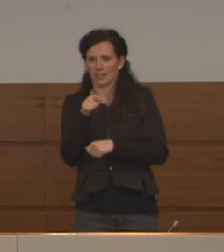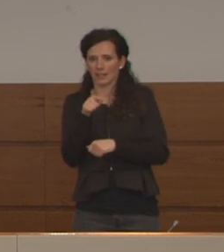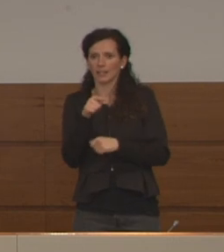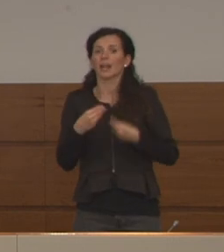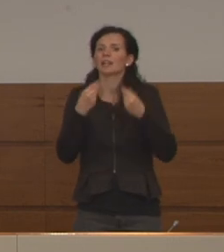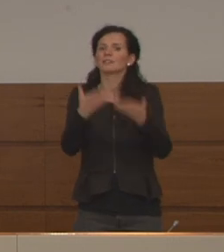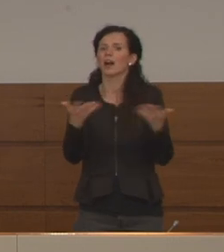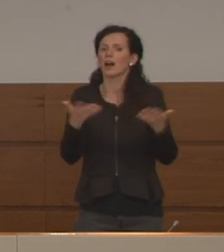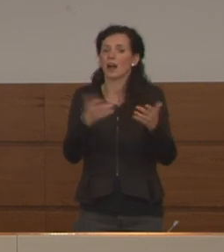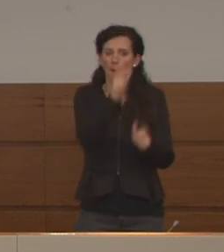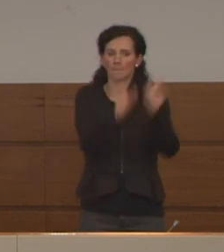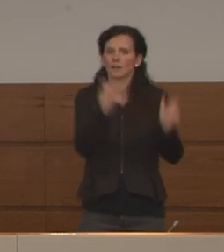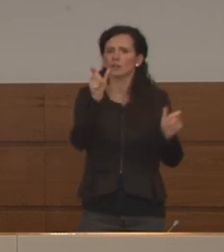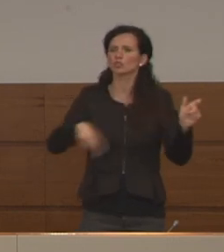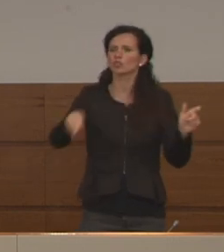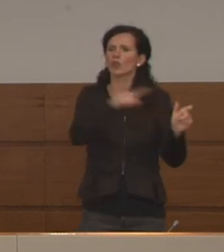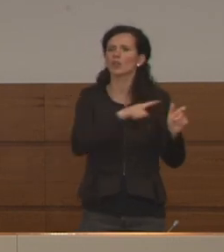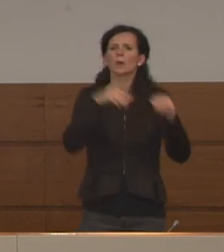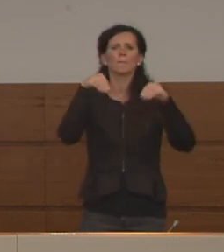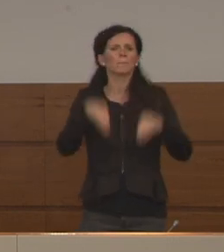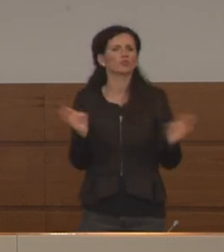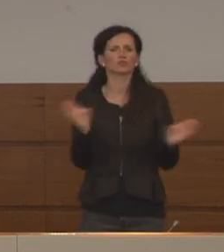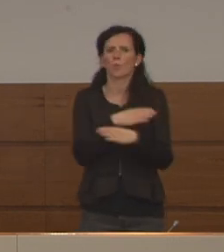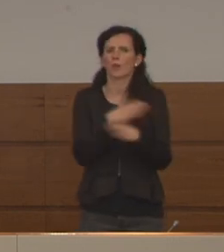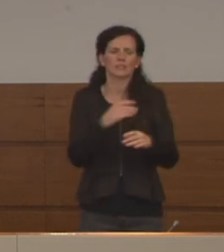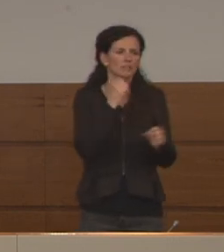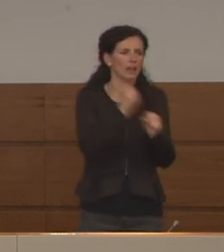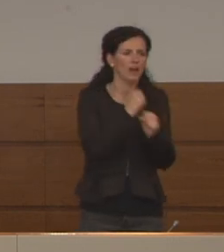dovunque siano: sia in contesto lavorativo, visto che si parla di